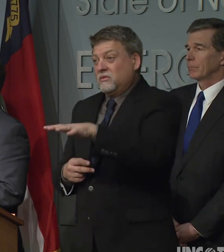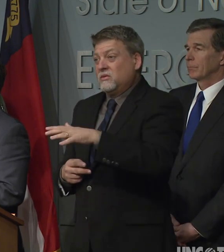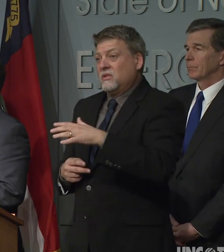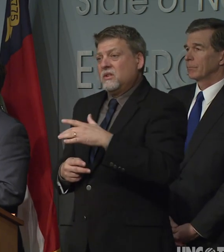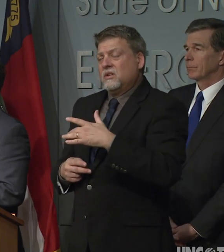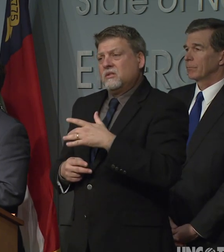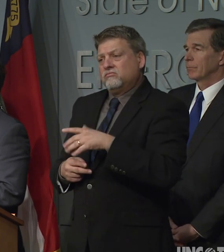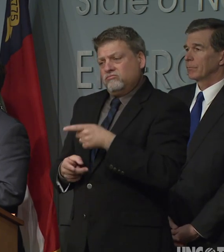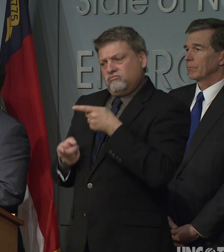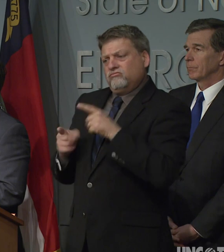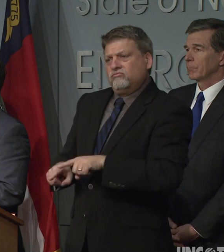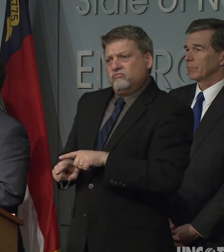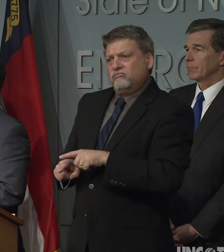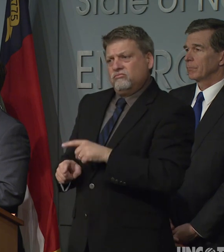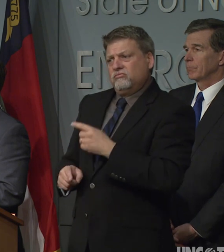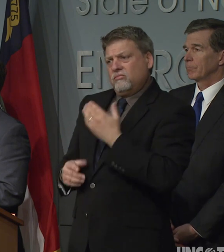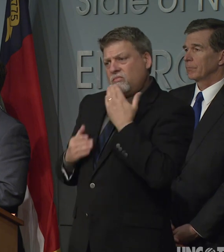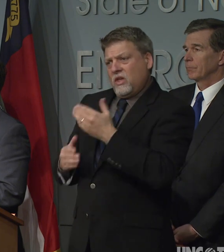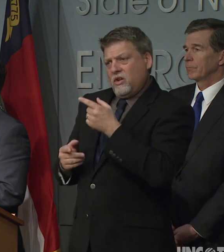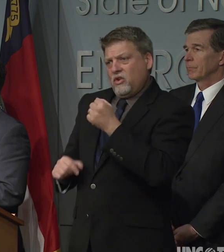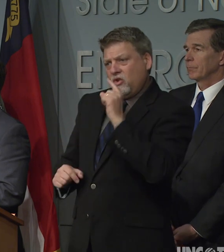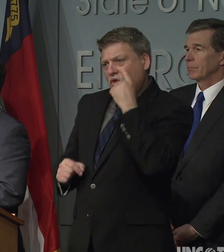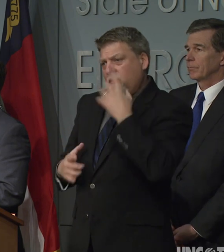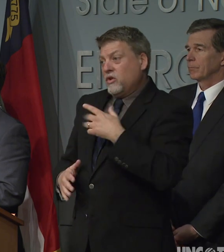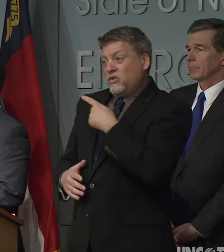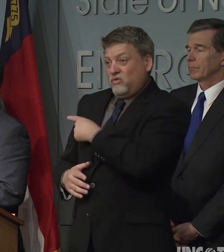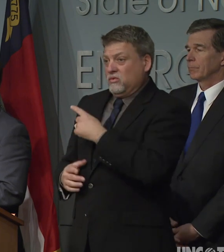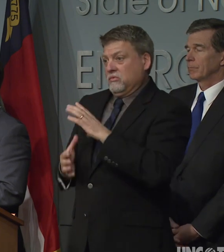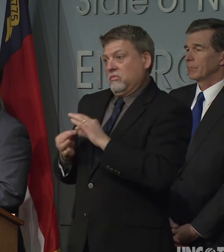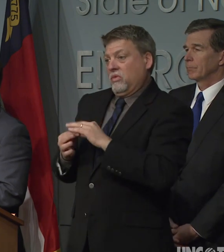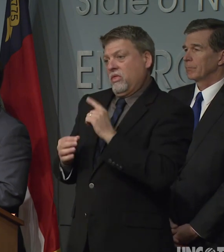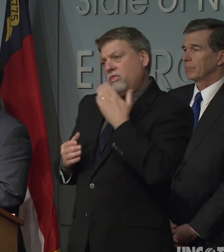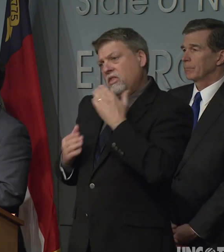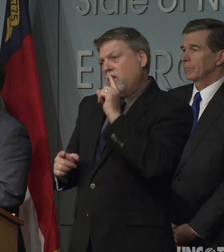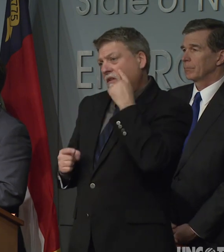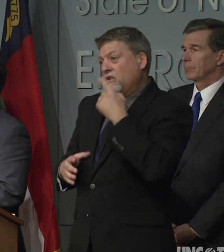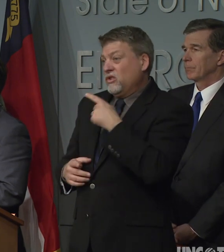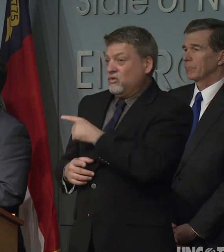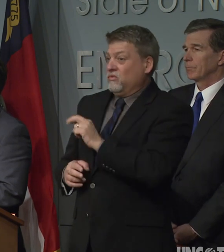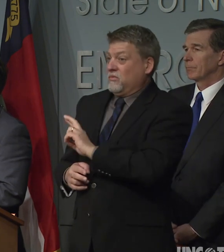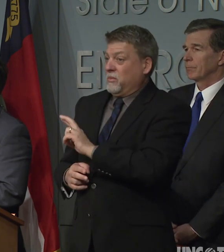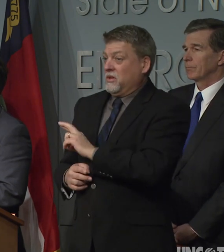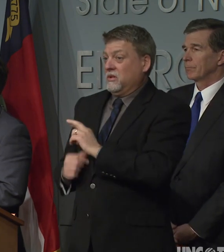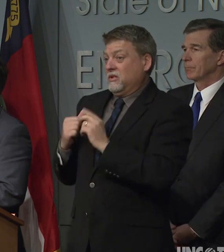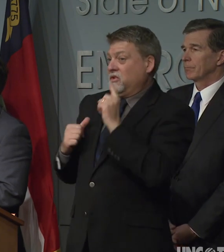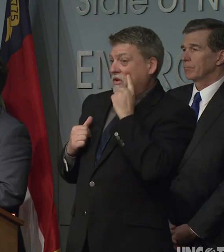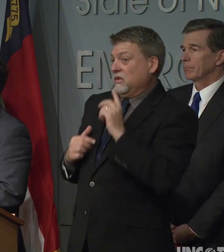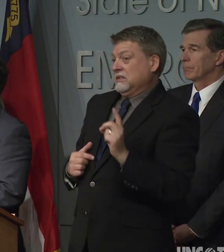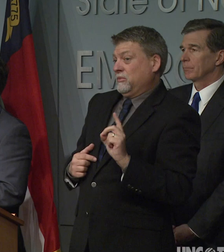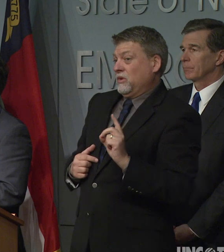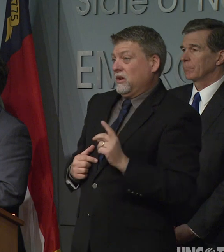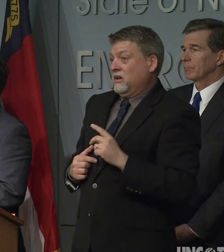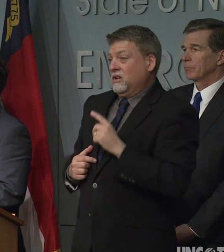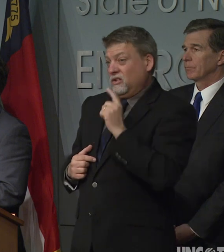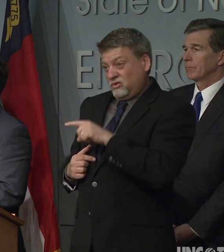ellos deben qué es lo que usted ha dicho agradeciendo el gobernador, los demócratas y republicanas llevan peleando